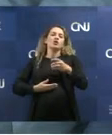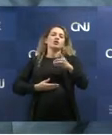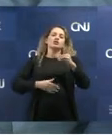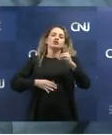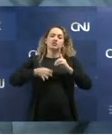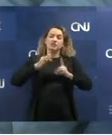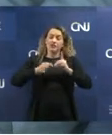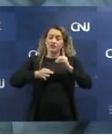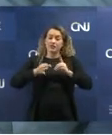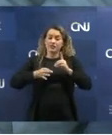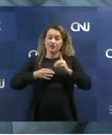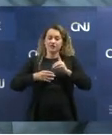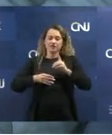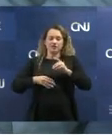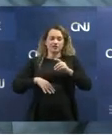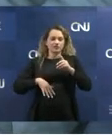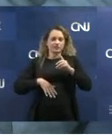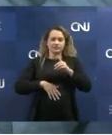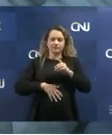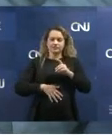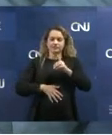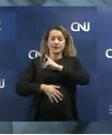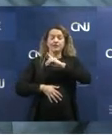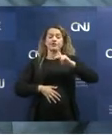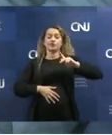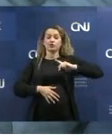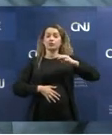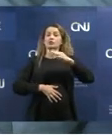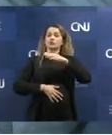e se está imputando exclusivamente a magistrada